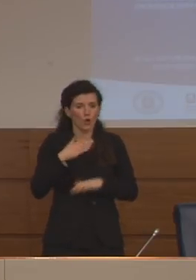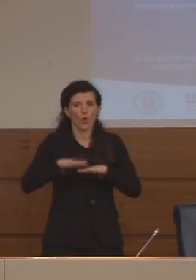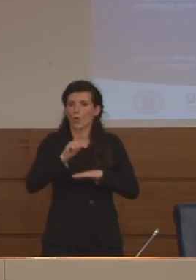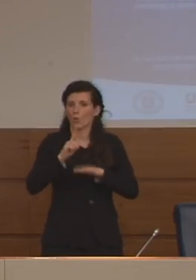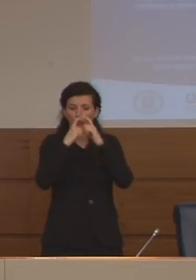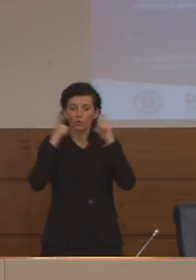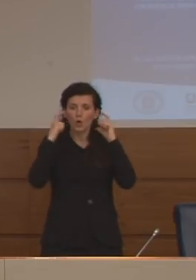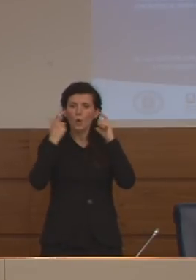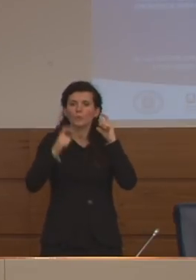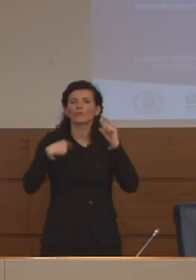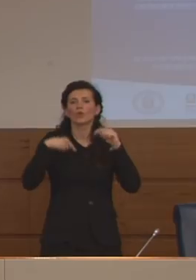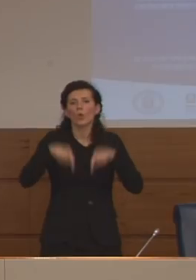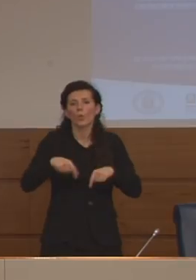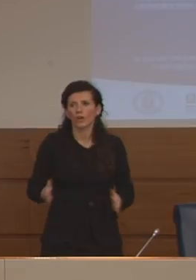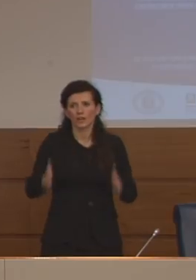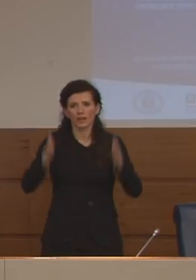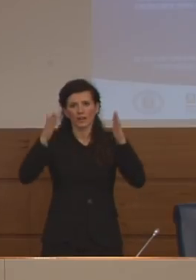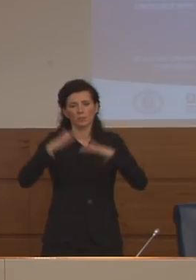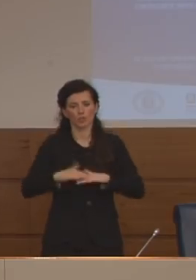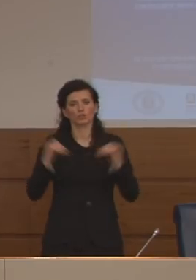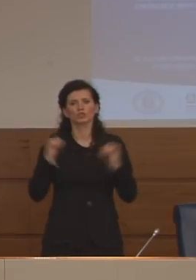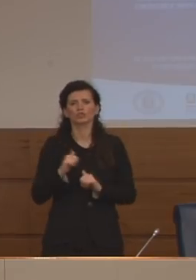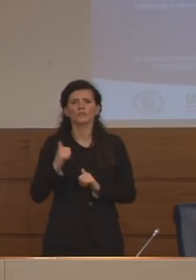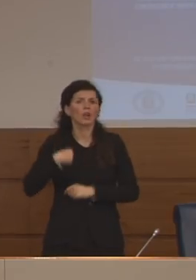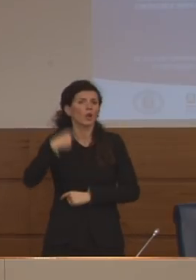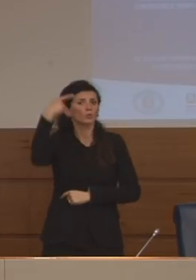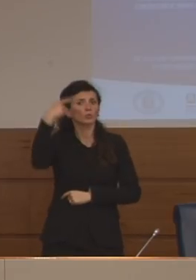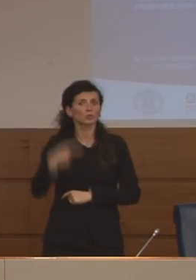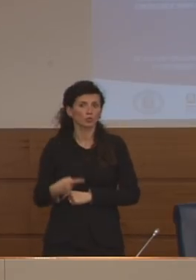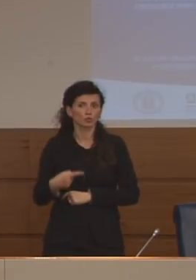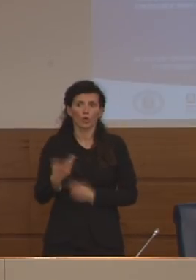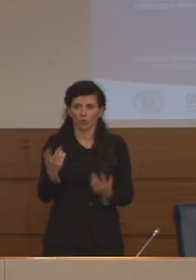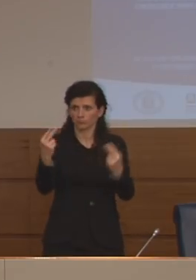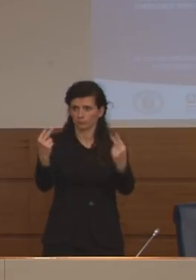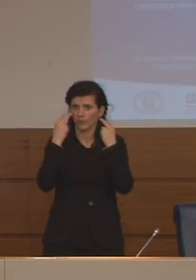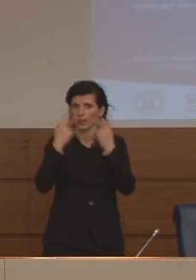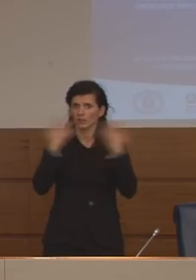giorno e come mi vedete non porto la mascherina ma per una semplice ragione,